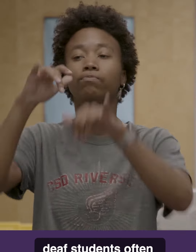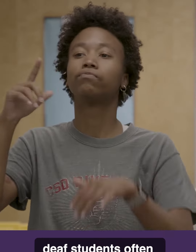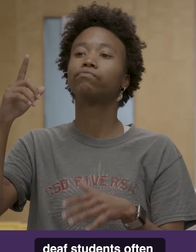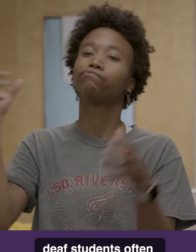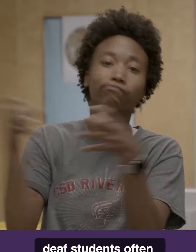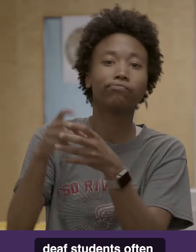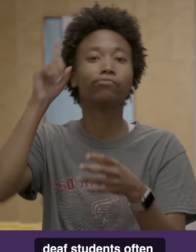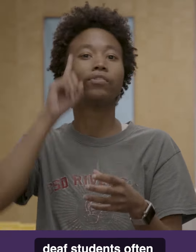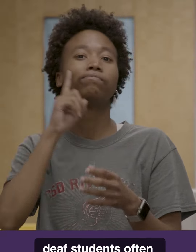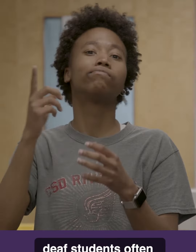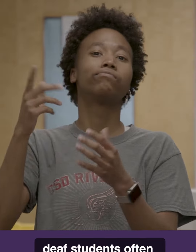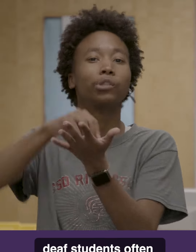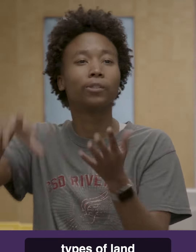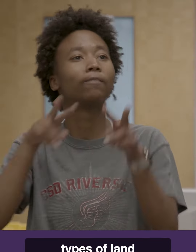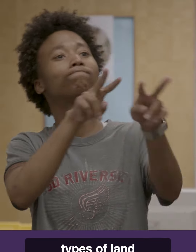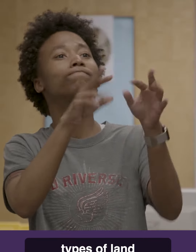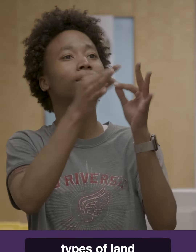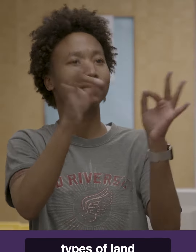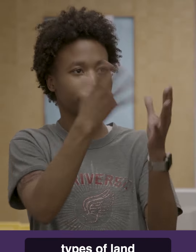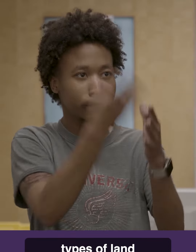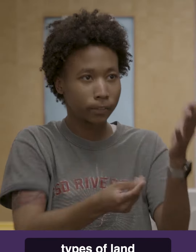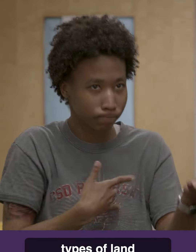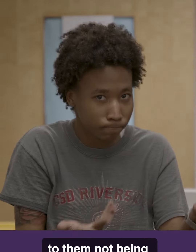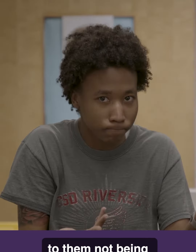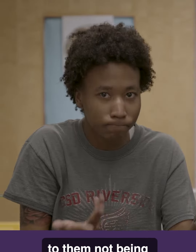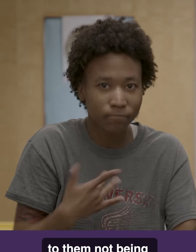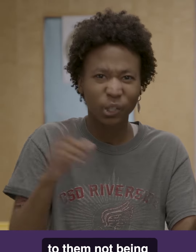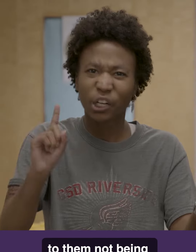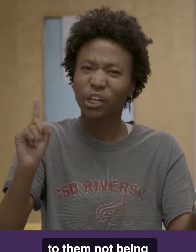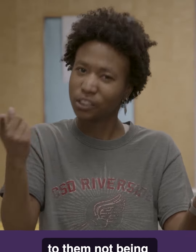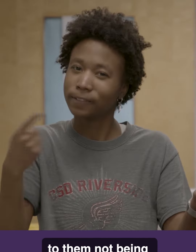de reconocimientos de tierras debido a que no estaban subtitulados.